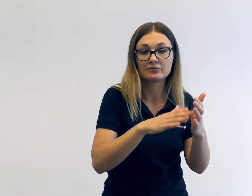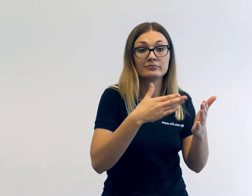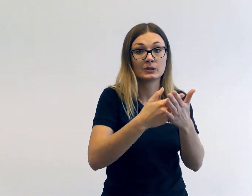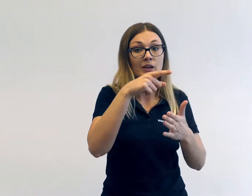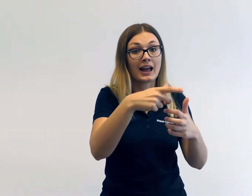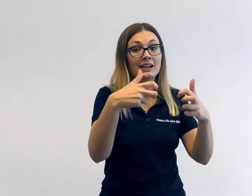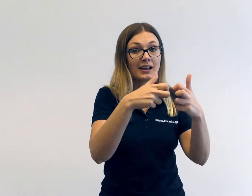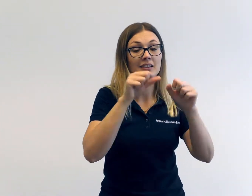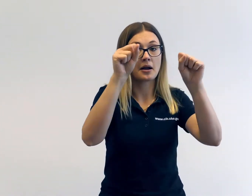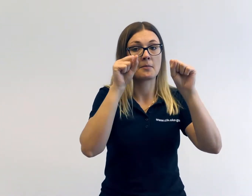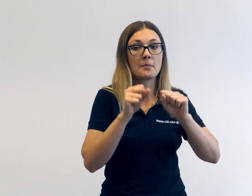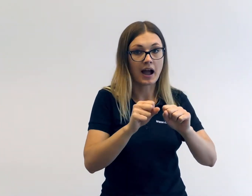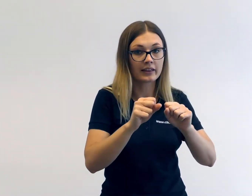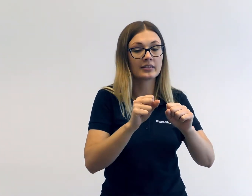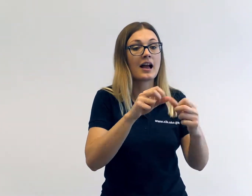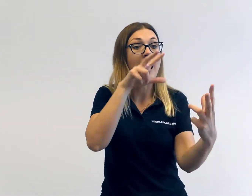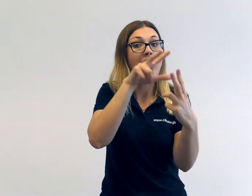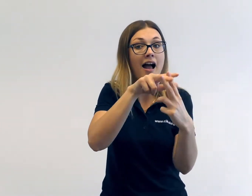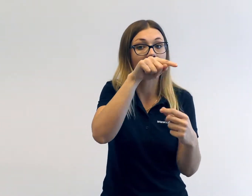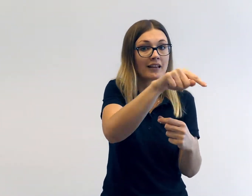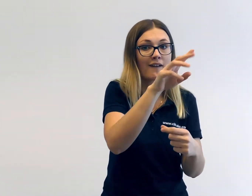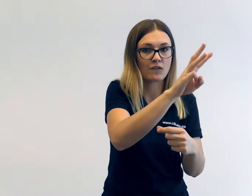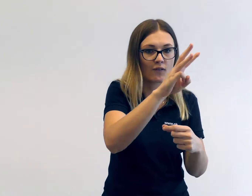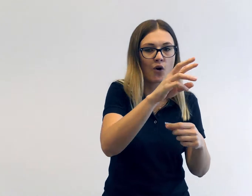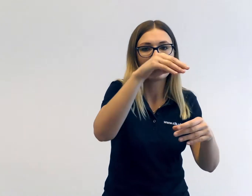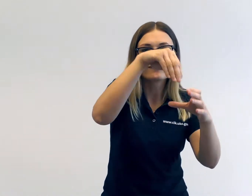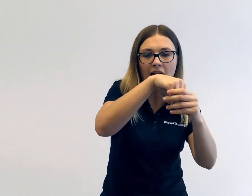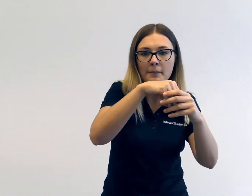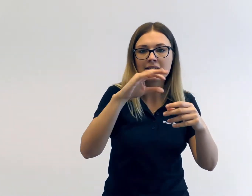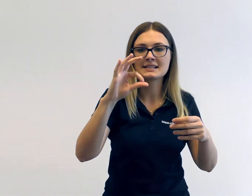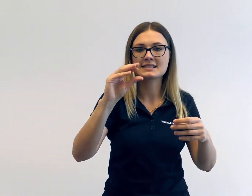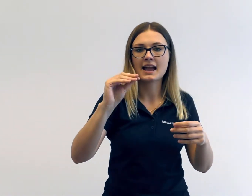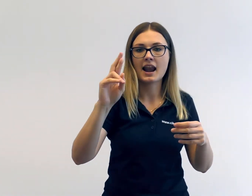Celem pharmingu jest głównie pozyskanie danych dostępu do naszych kont bankowych czy numerów kart kredytowych.